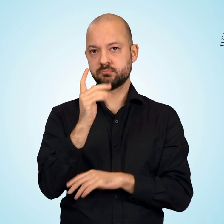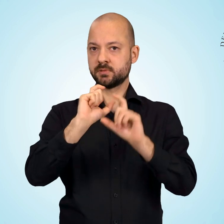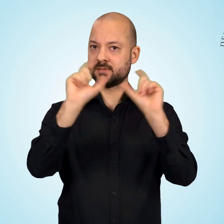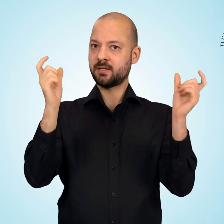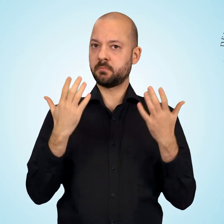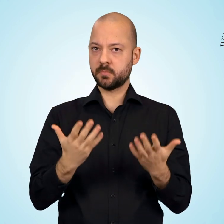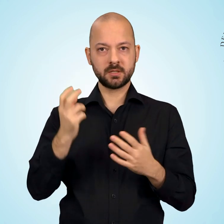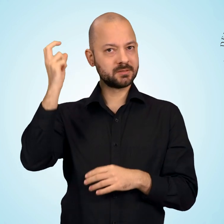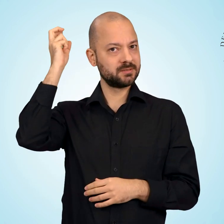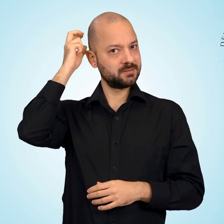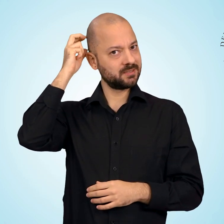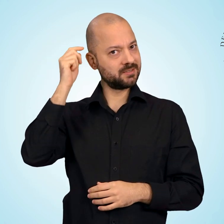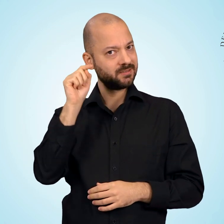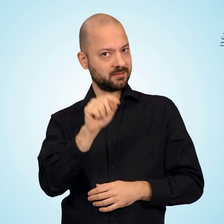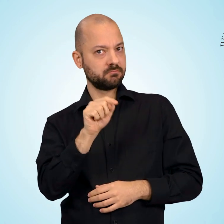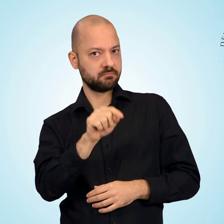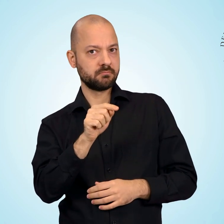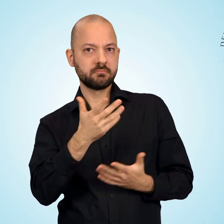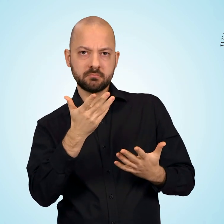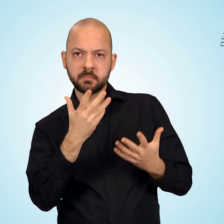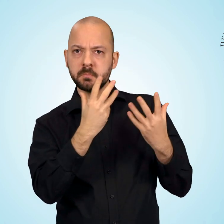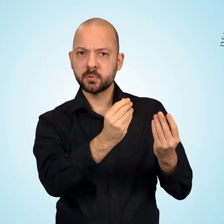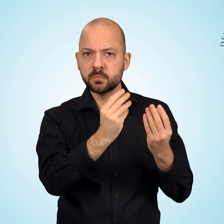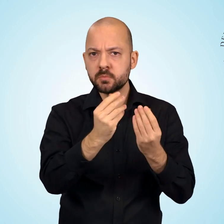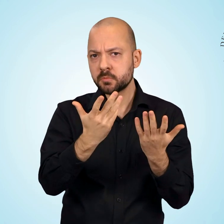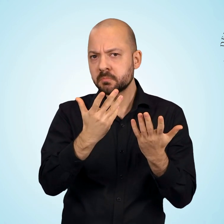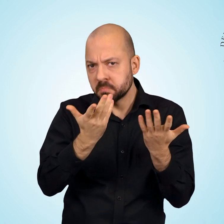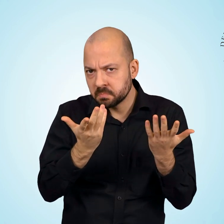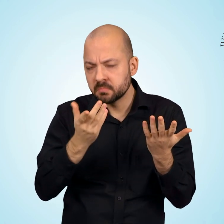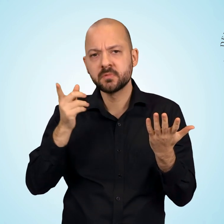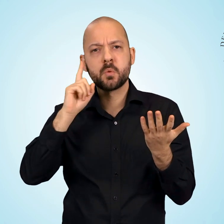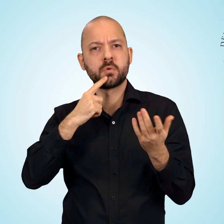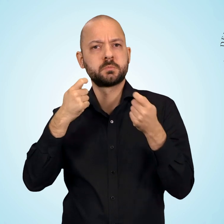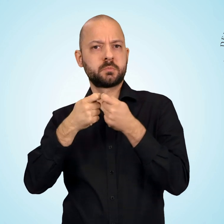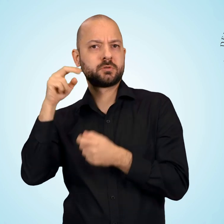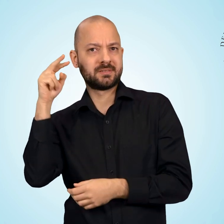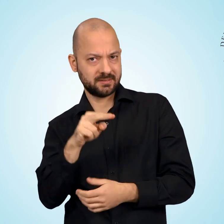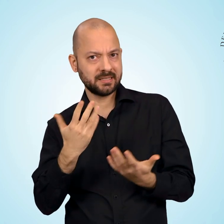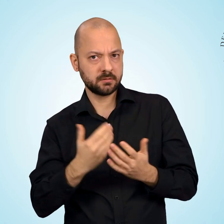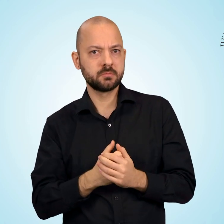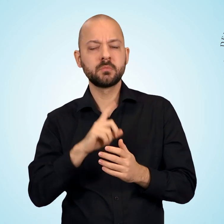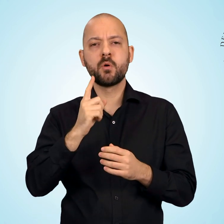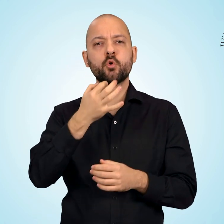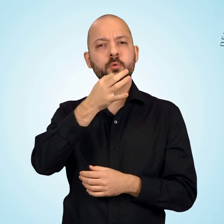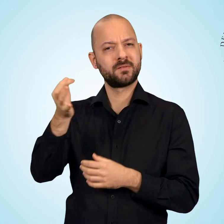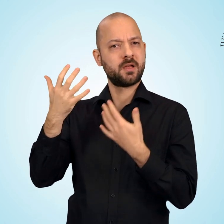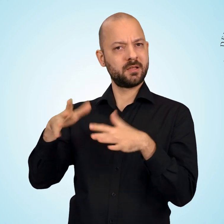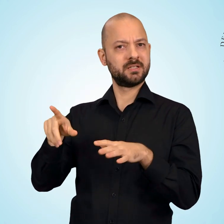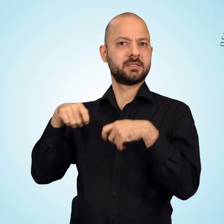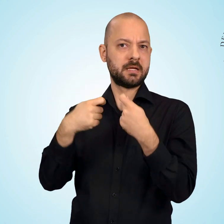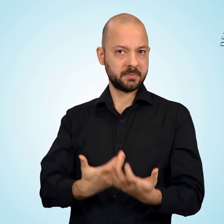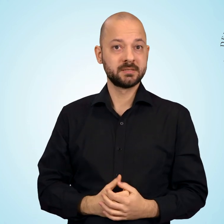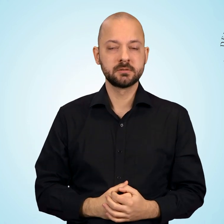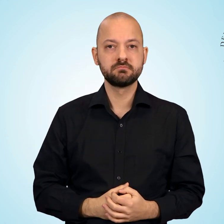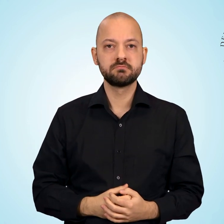„CI-Versorgung aus Sicht des DGBs und Ergebnisse der Umfrage“ präsentieren.